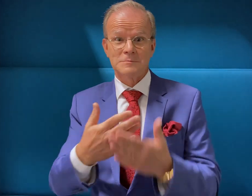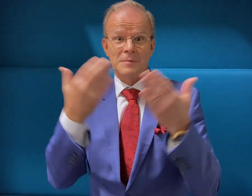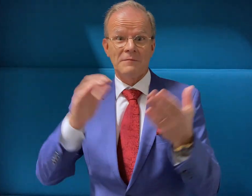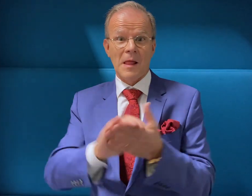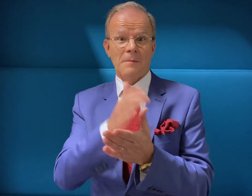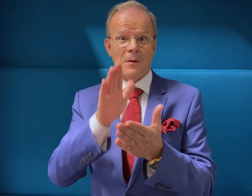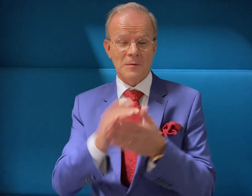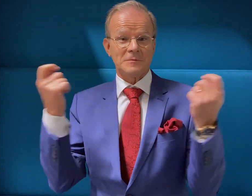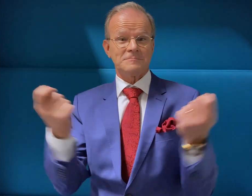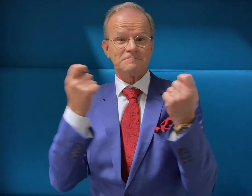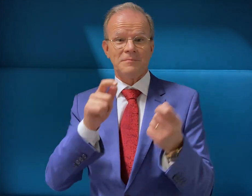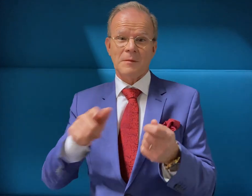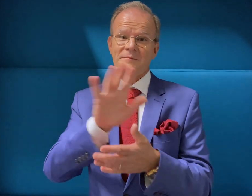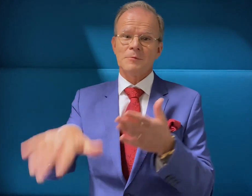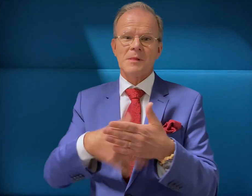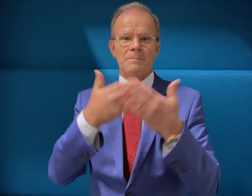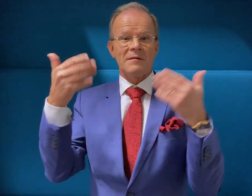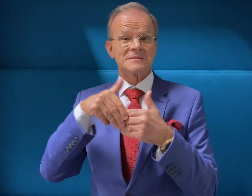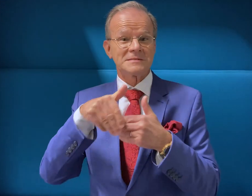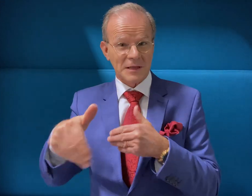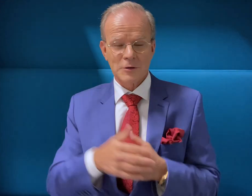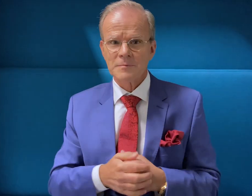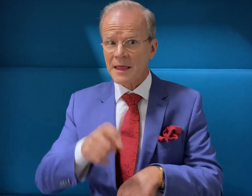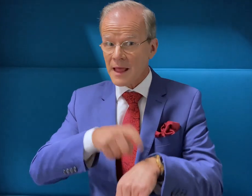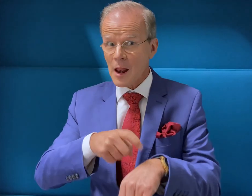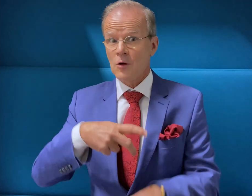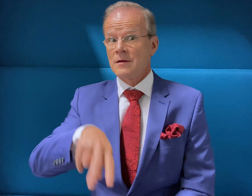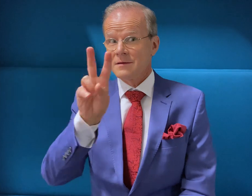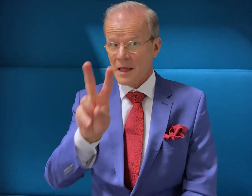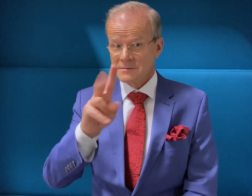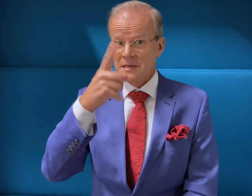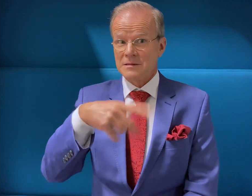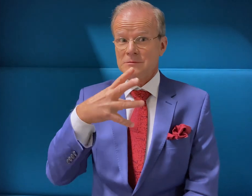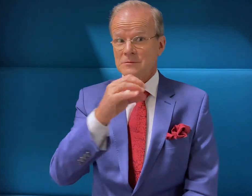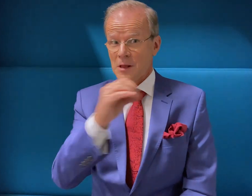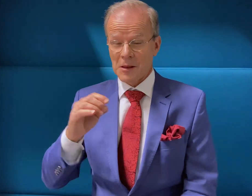juhlistamaan Viittomakielen päivän jatkoja.